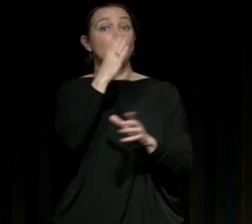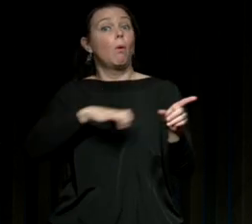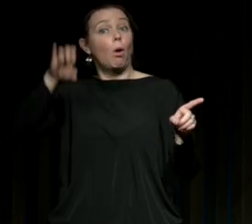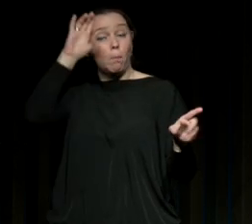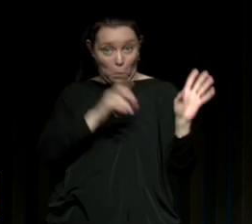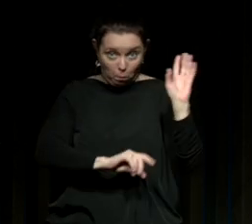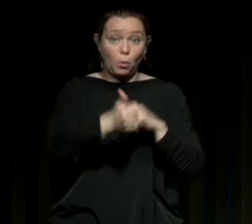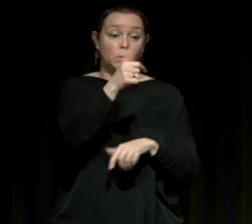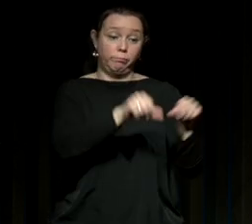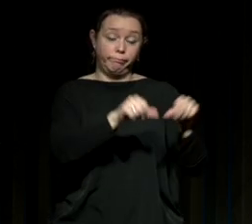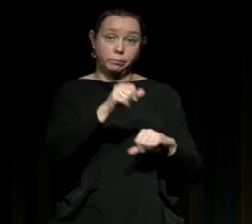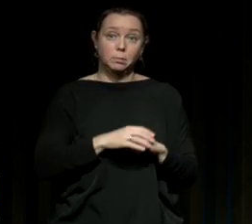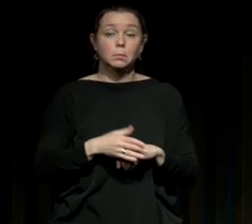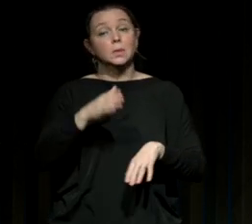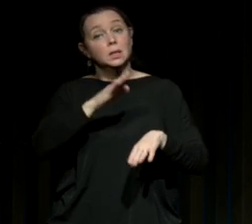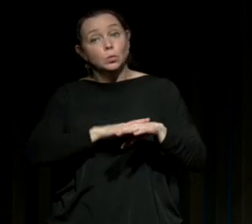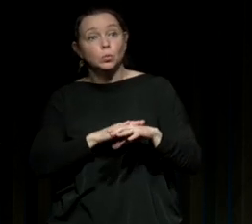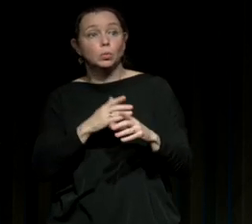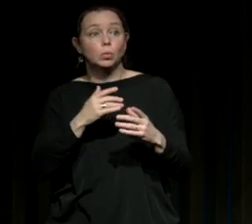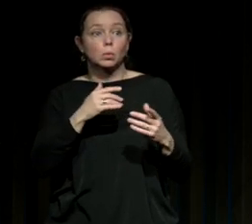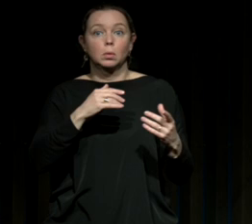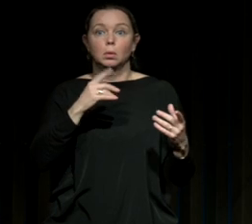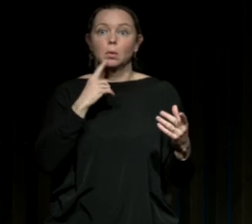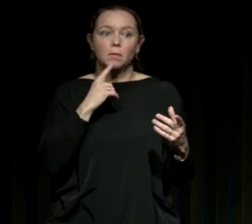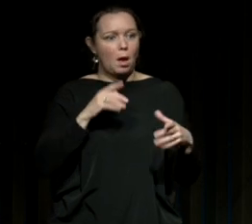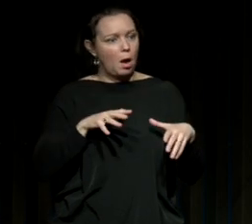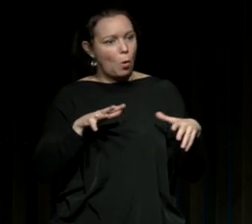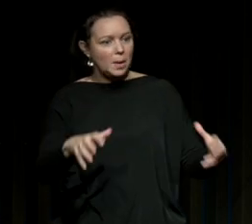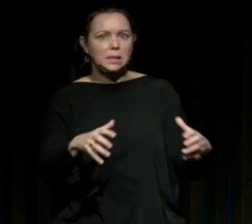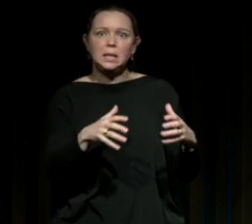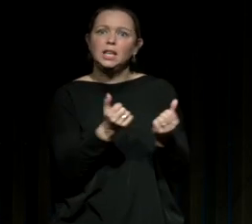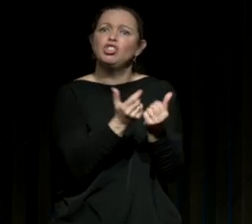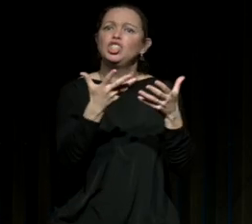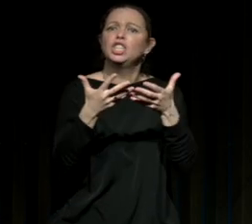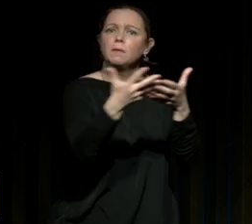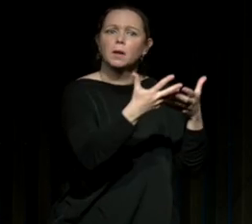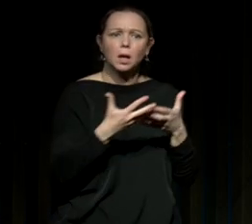pas le pays dont la dans lequel la prévalence de l'obésité est le plus est la plus augmenté